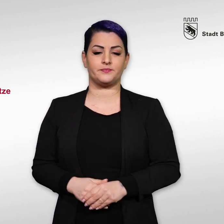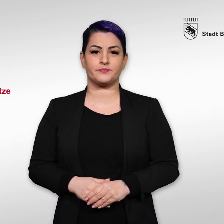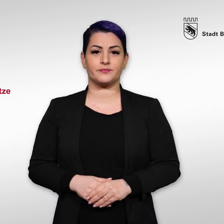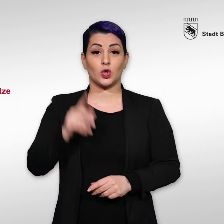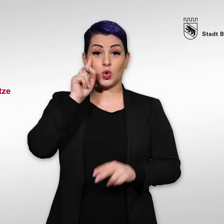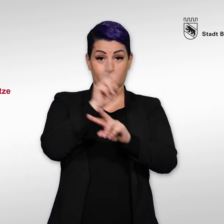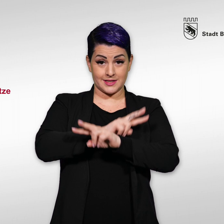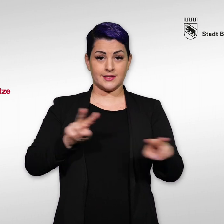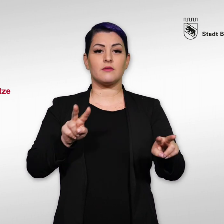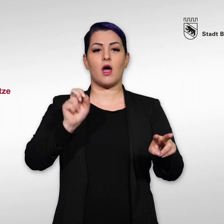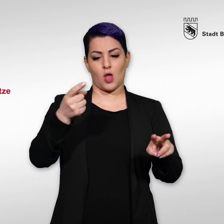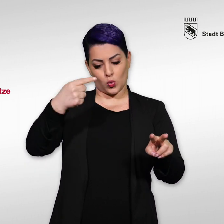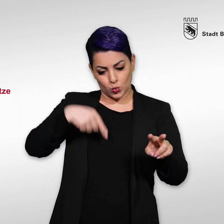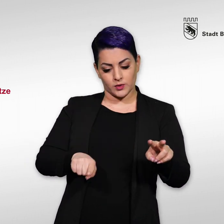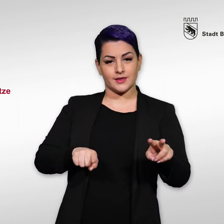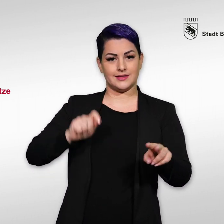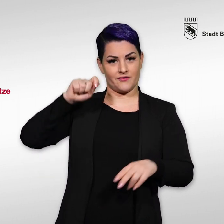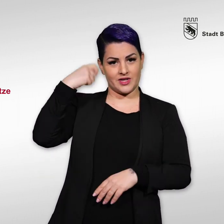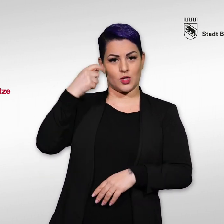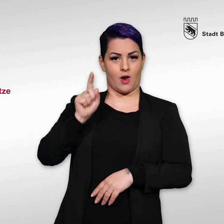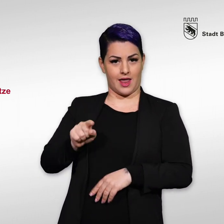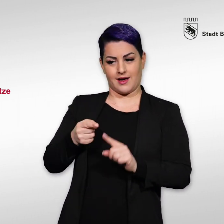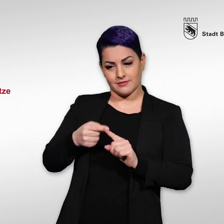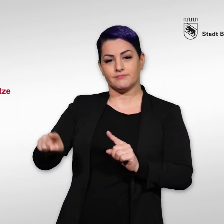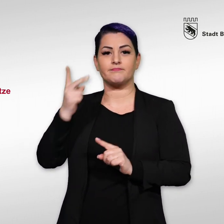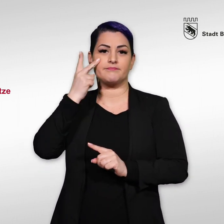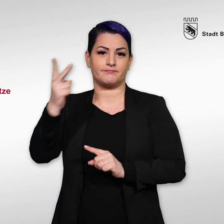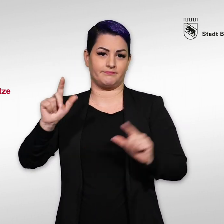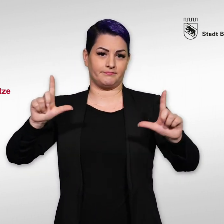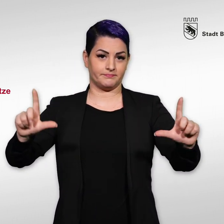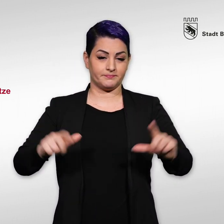Eine Übersicht ist online zu finden. Sie finden auch diesen Link unter diesem Video.